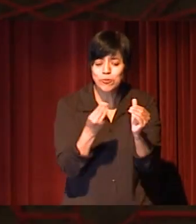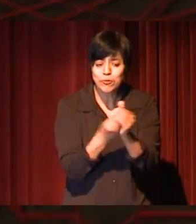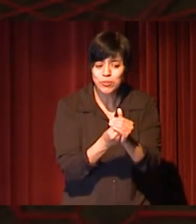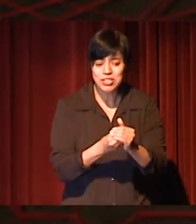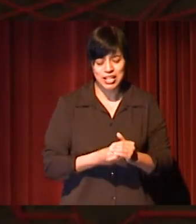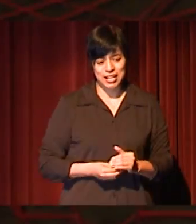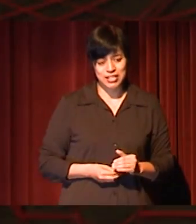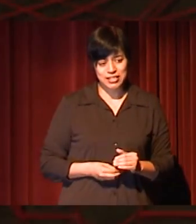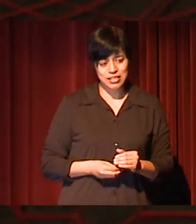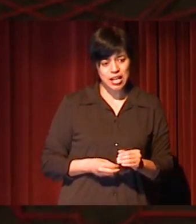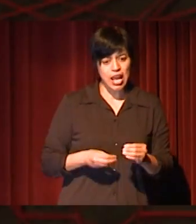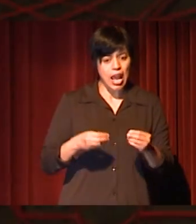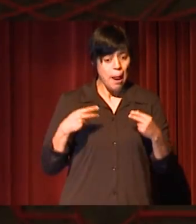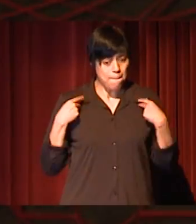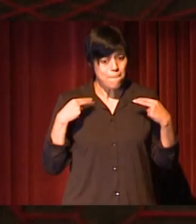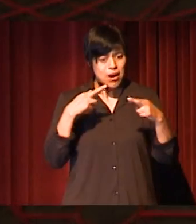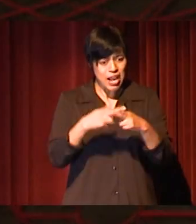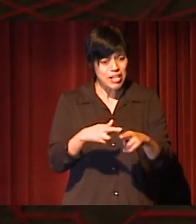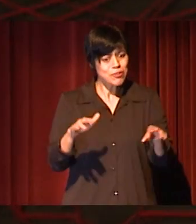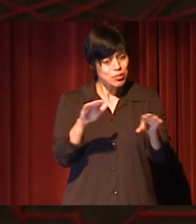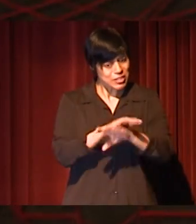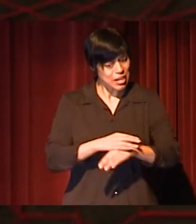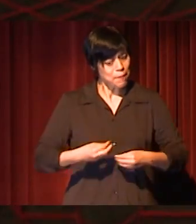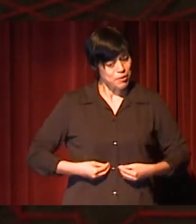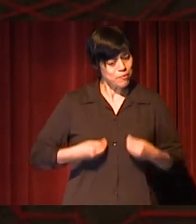Hay más de uno que nos ha cambiado la vida. Díganselo.